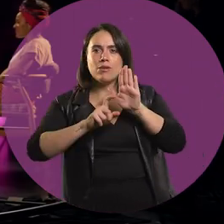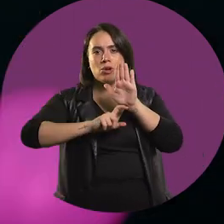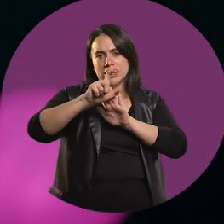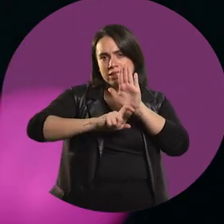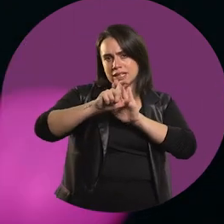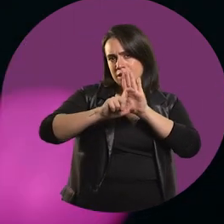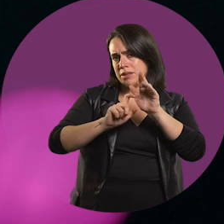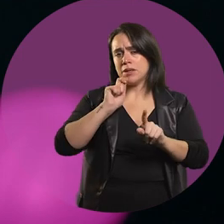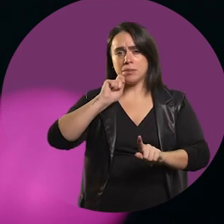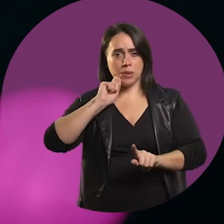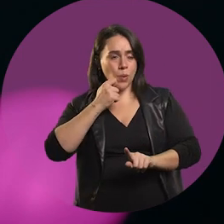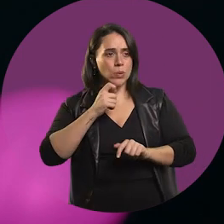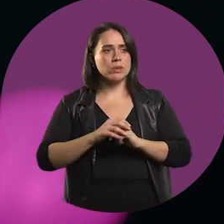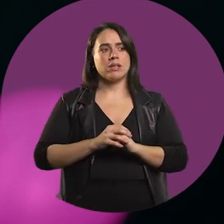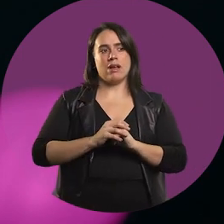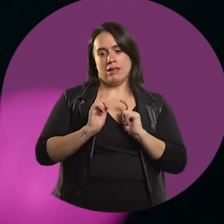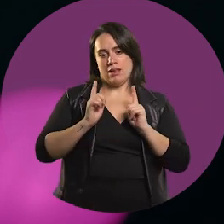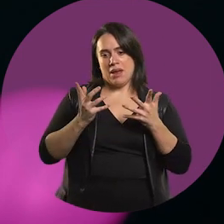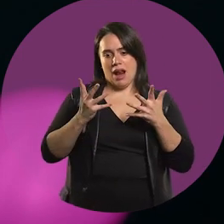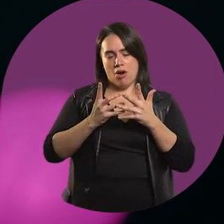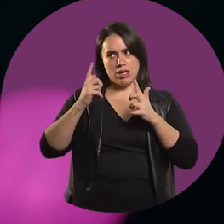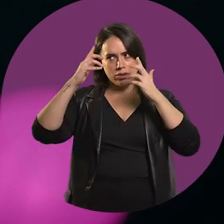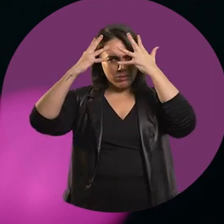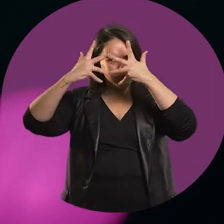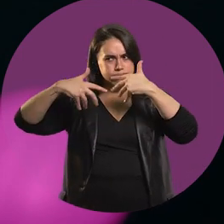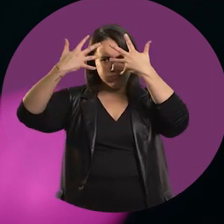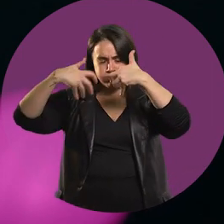Tengo mucho del pensamiento que tienen muchas de las personas de mi generación.